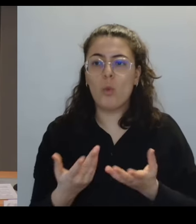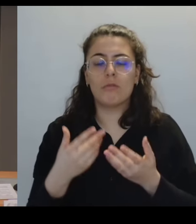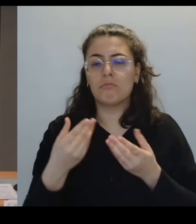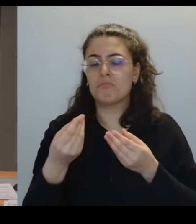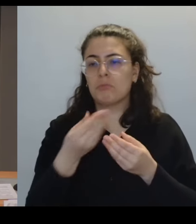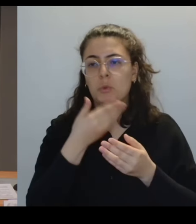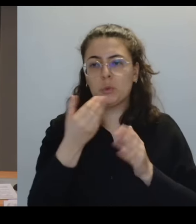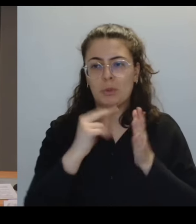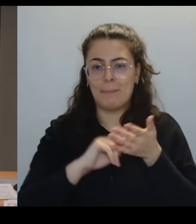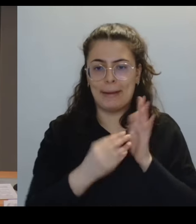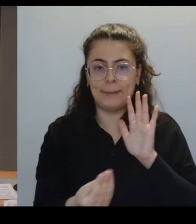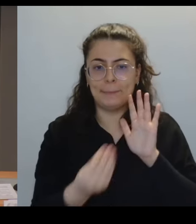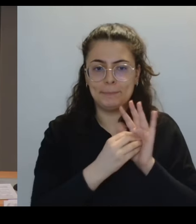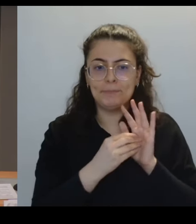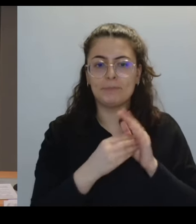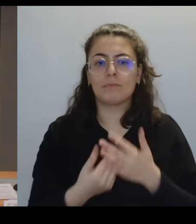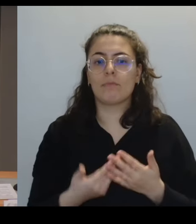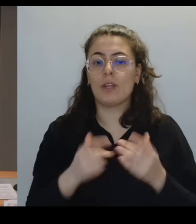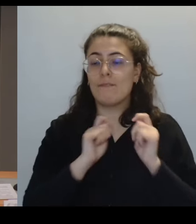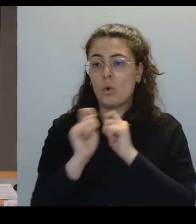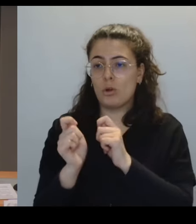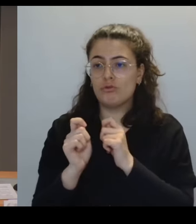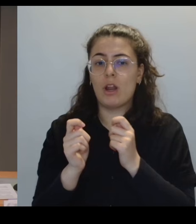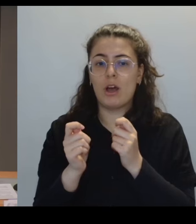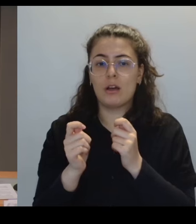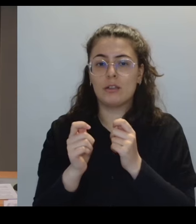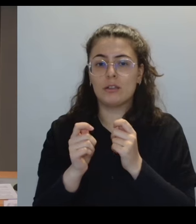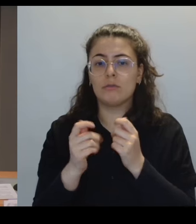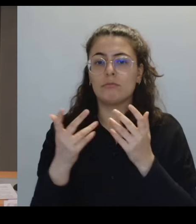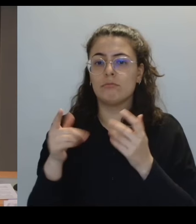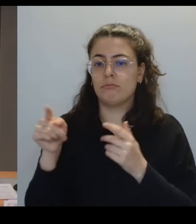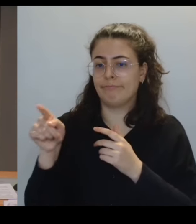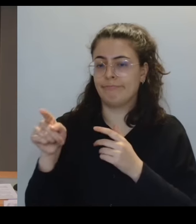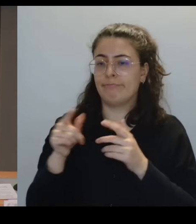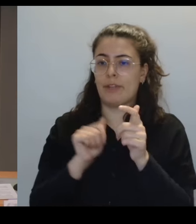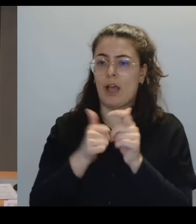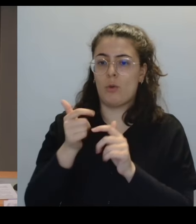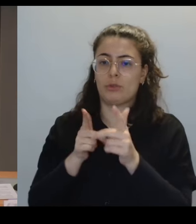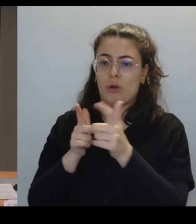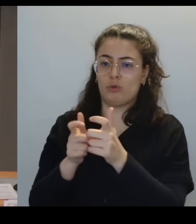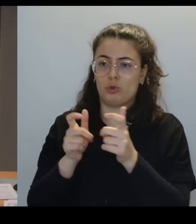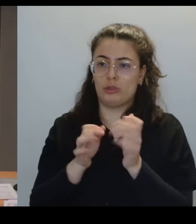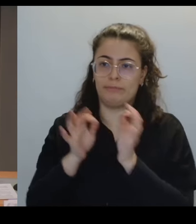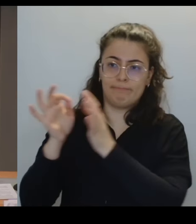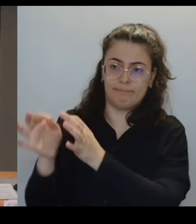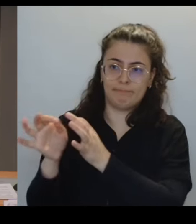Gesetzesvorlage federführend an den Hauptausschuss, sowie mitberatend an den Ausschuss für Verfassungs- und Rechts-